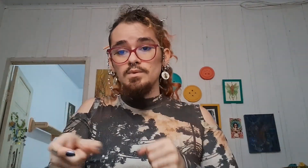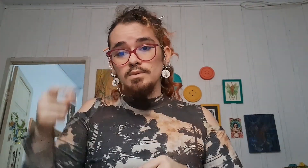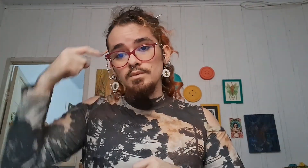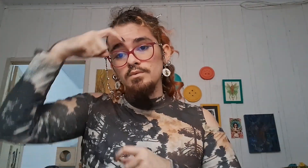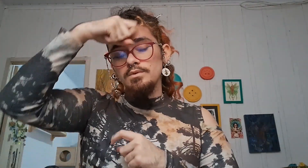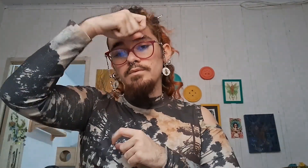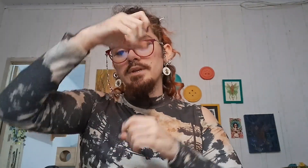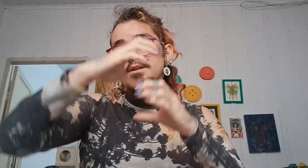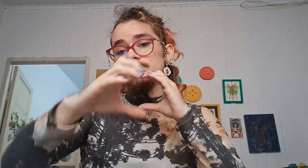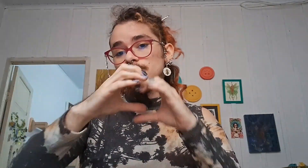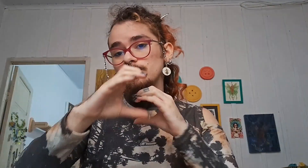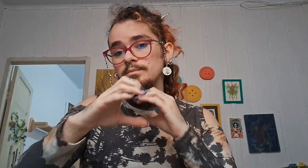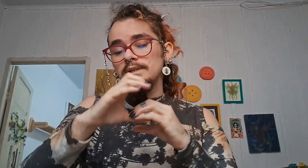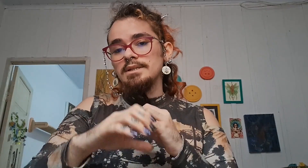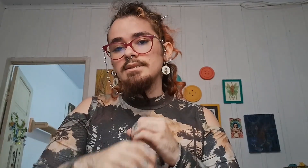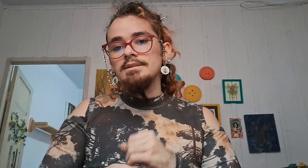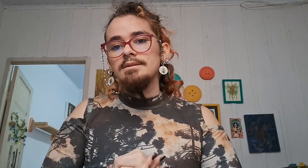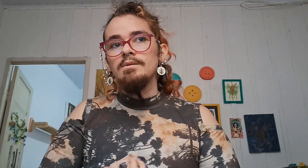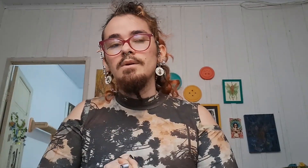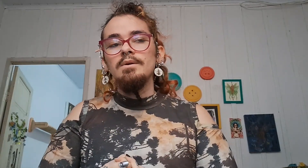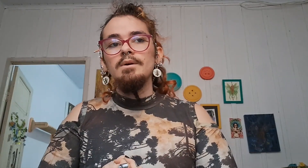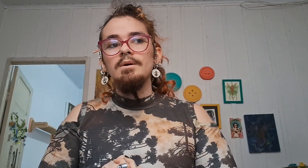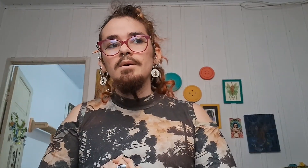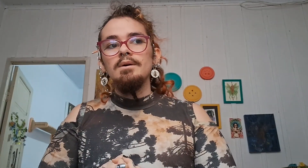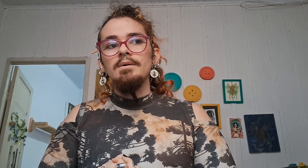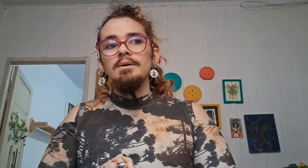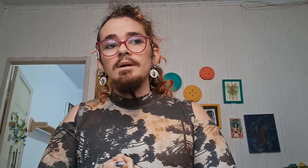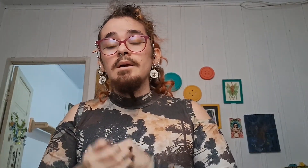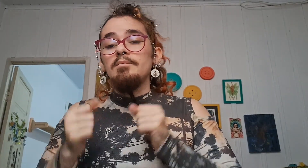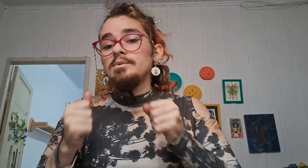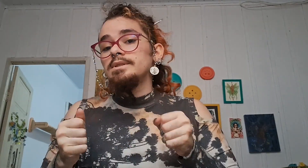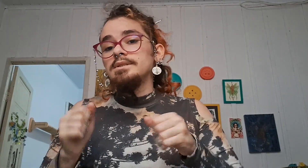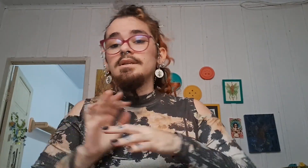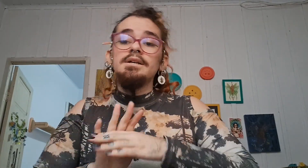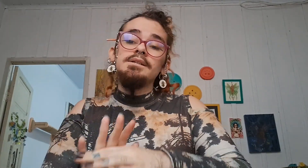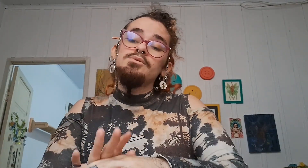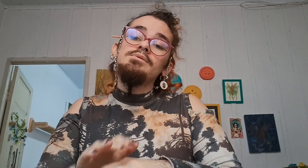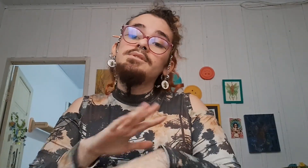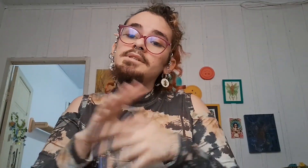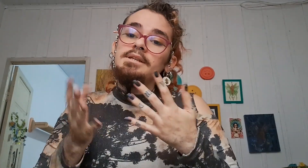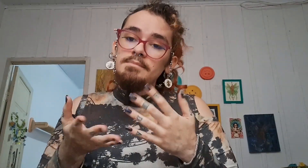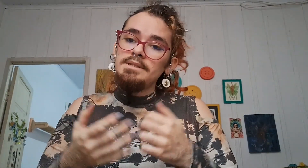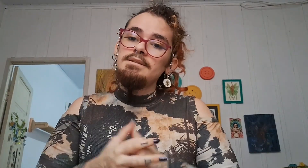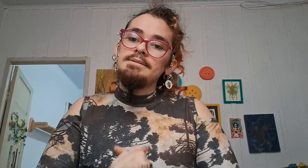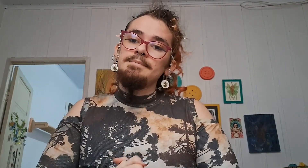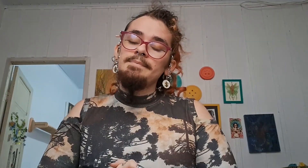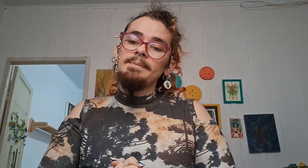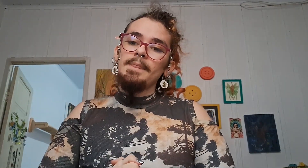de pessoas com dificuldade de comunicação que a libras pode ajudar vocês